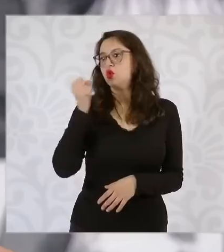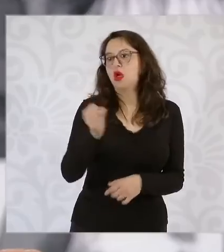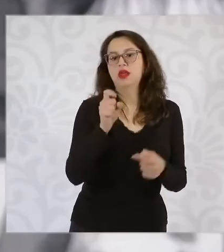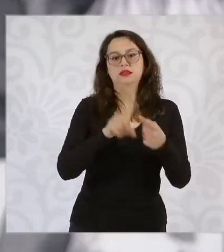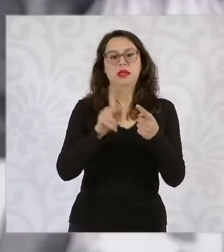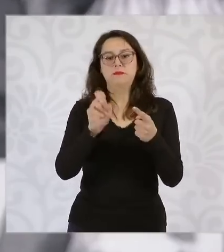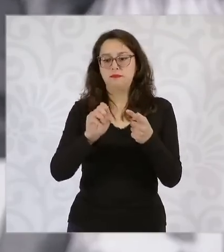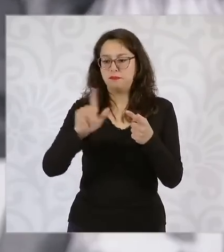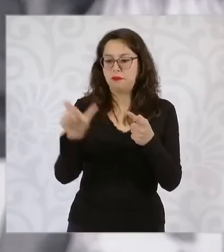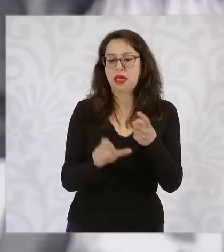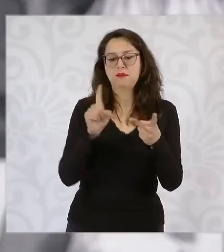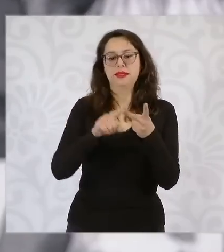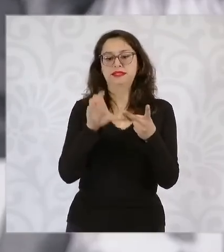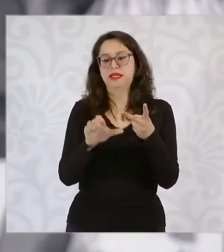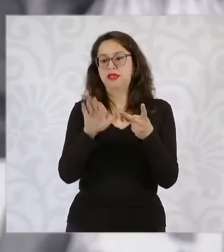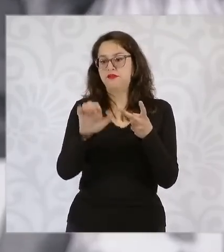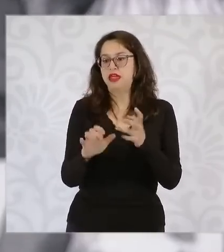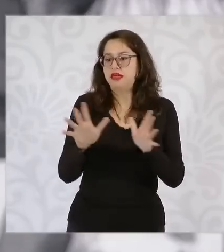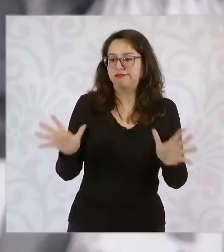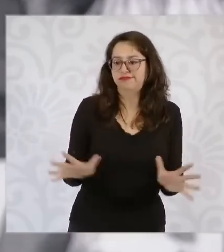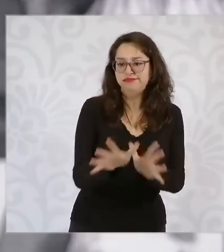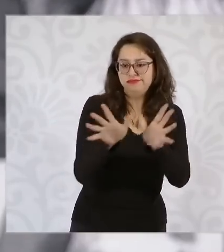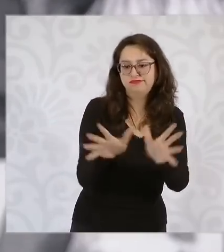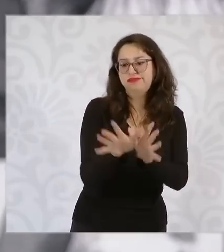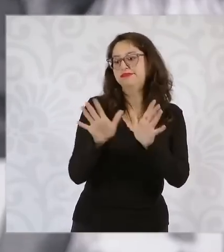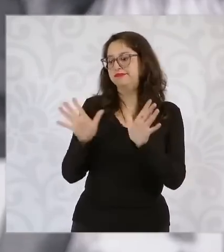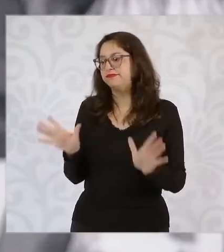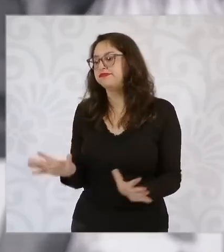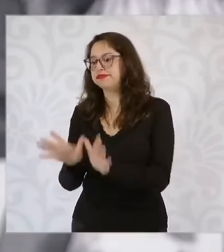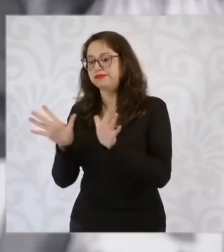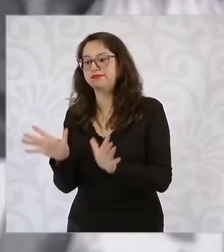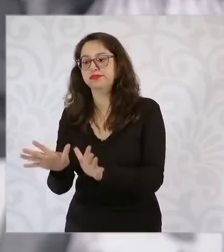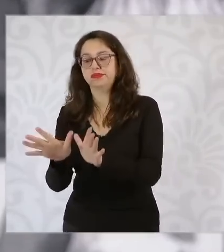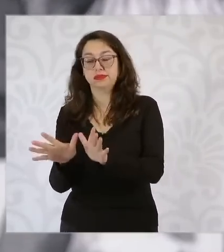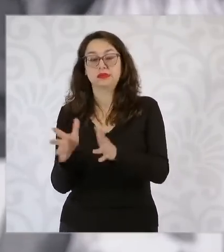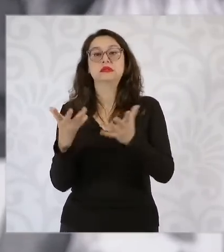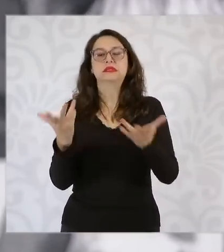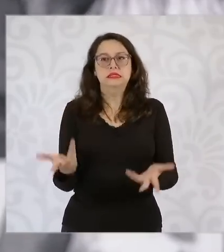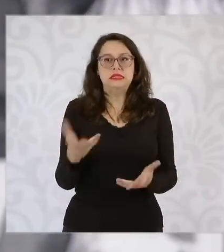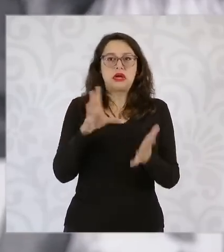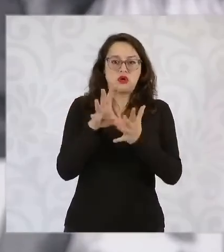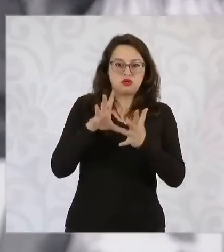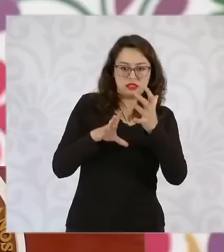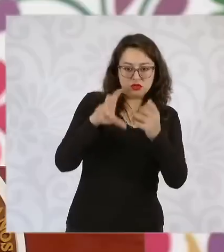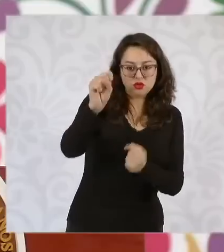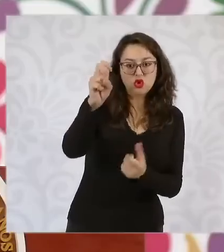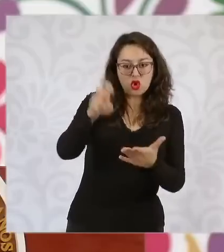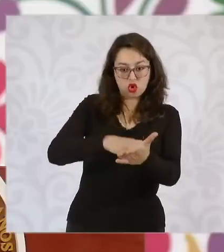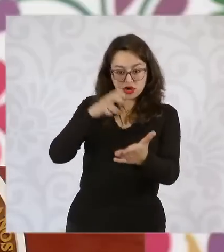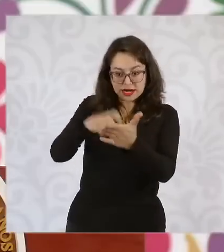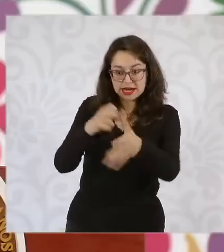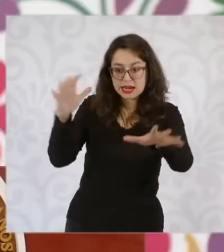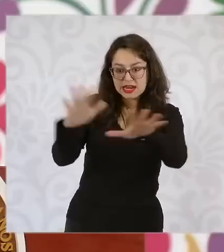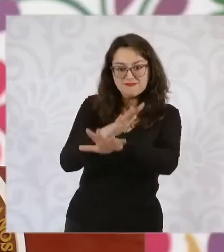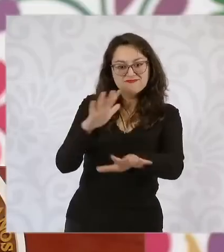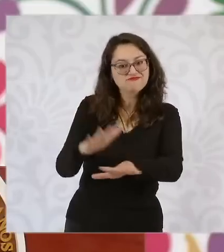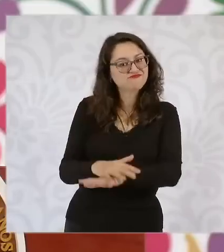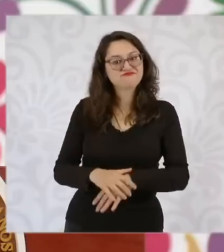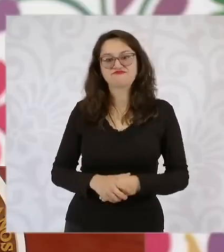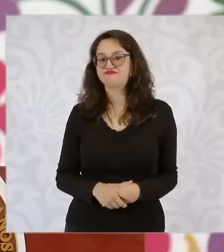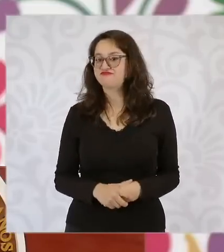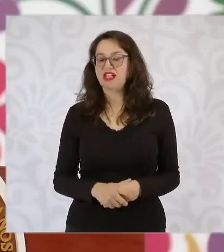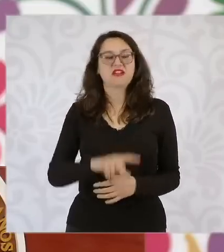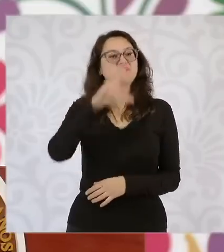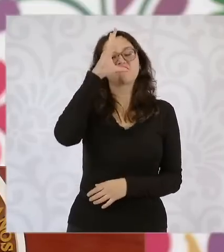Federal de Electricidad se buscó el cambio constitucional no se logró en aquel entonces